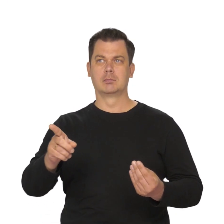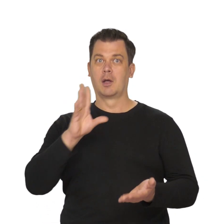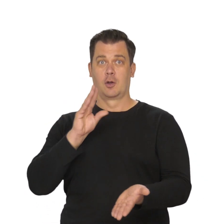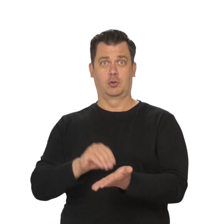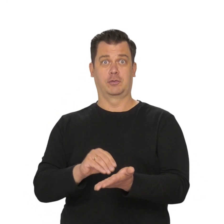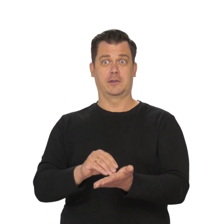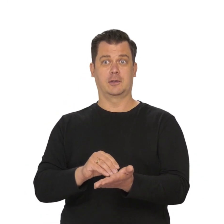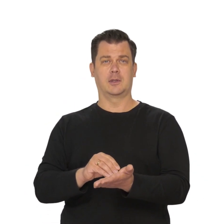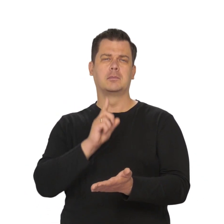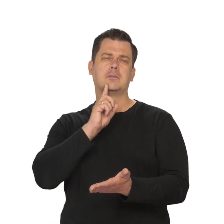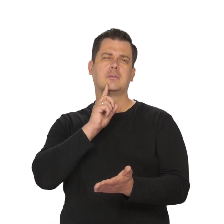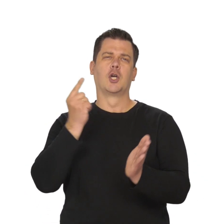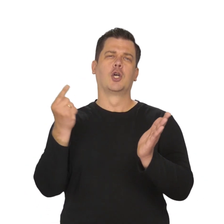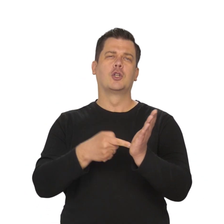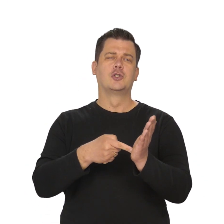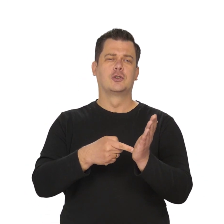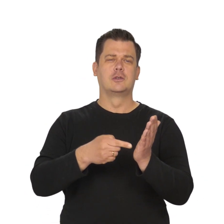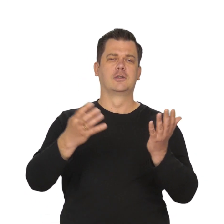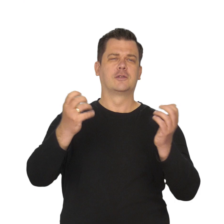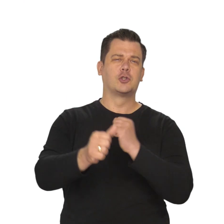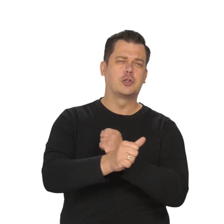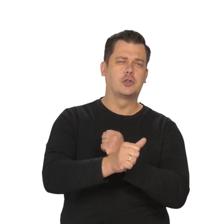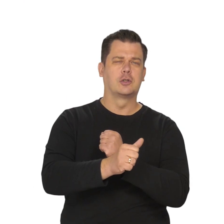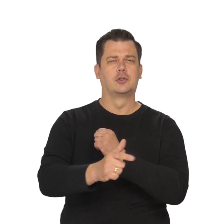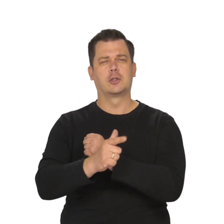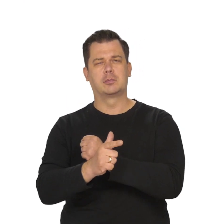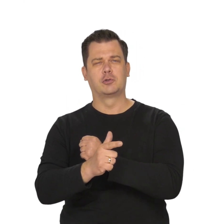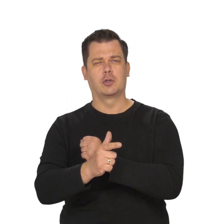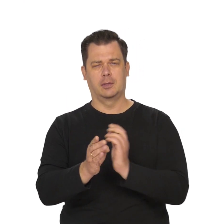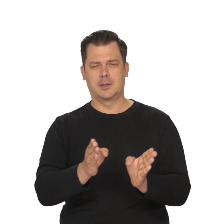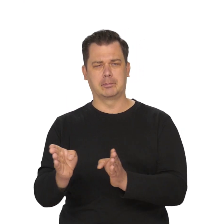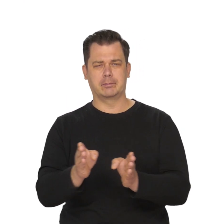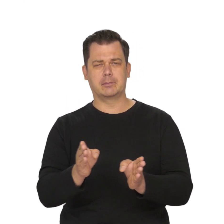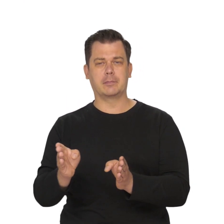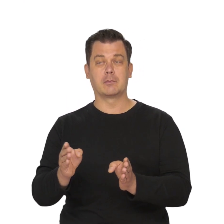Już jako doświadczony artysta, na przełomie lat 60. i 70. XIX wieku,